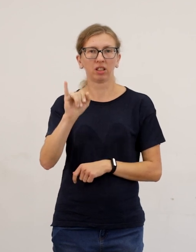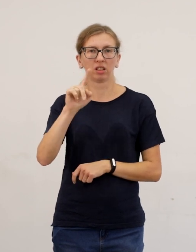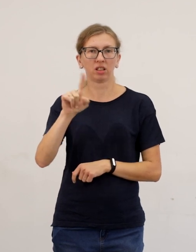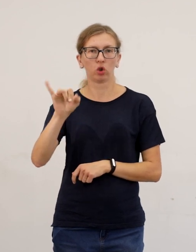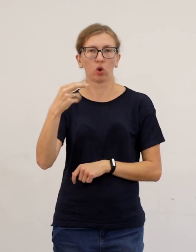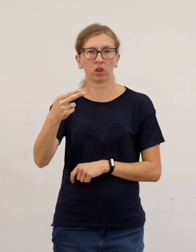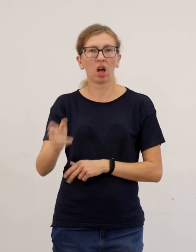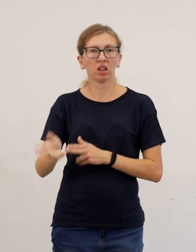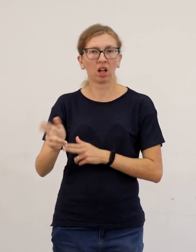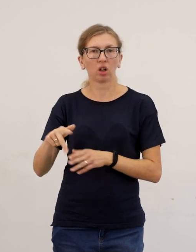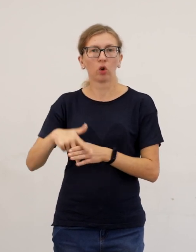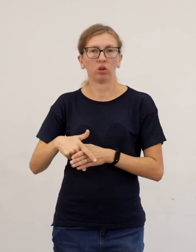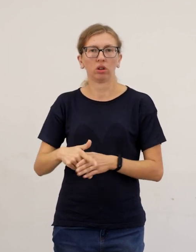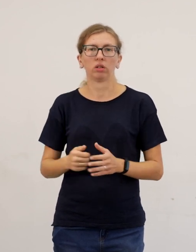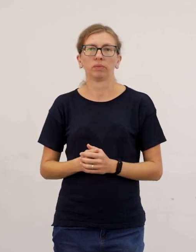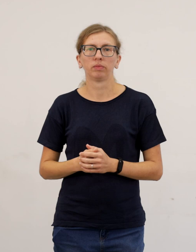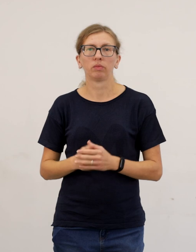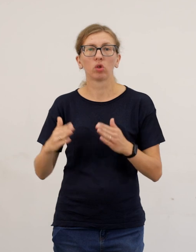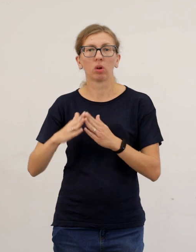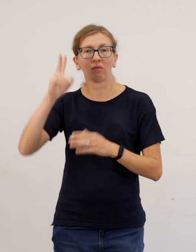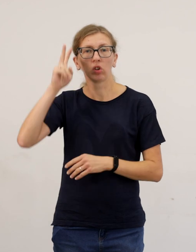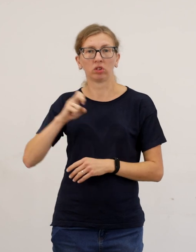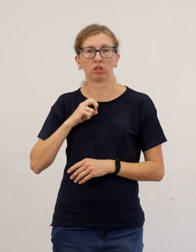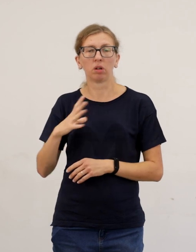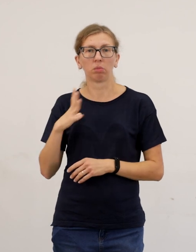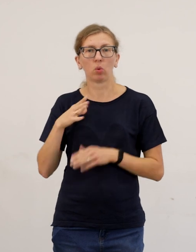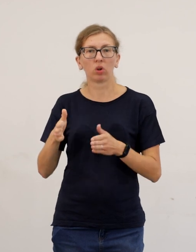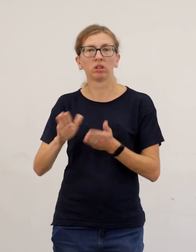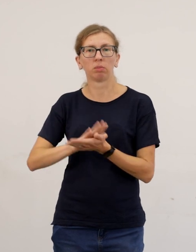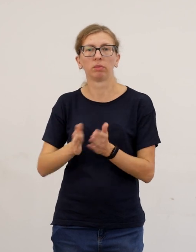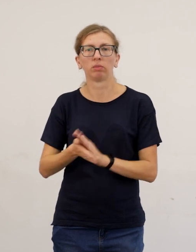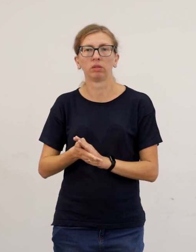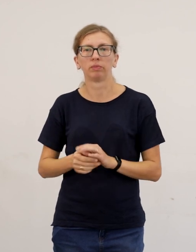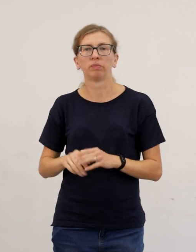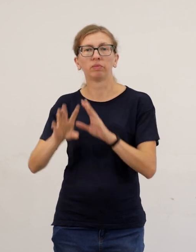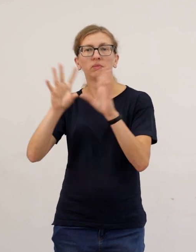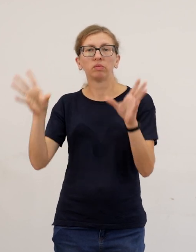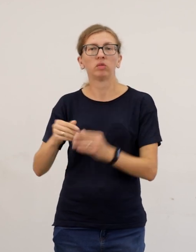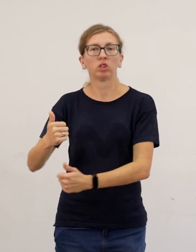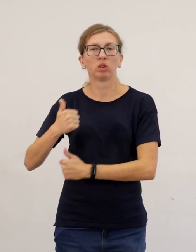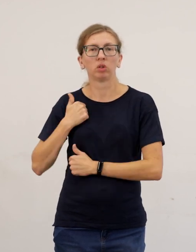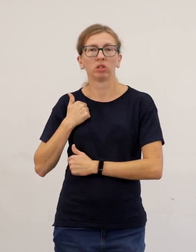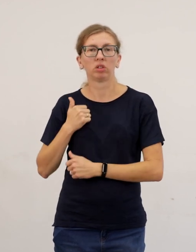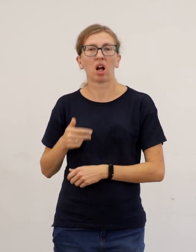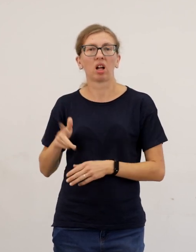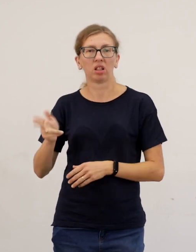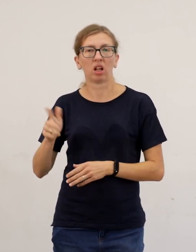Koszary znajdowały się przy ul. gen. Bema. Wszyscy żołnierze artylerii konnej poruszali się